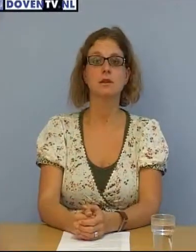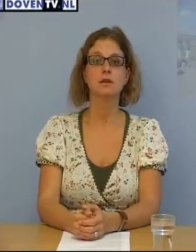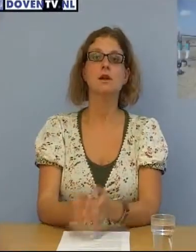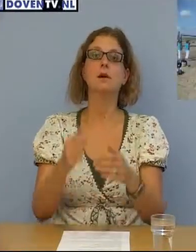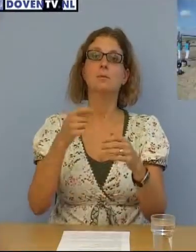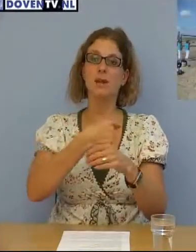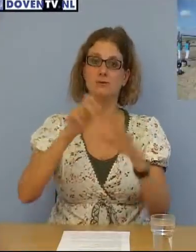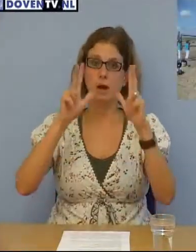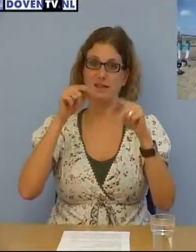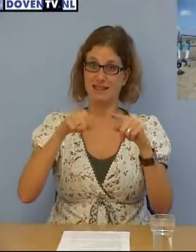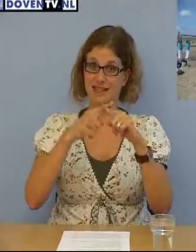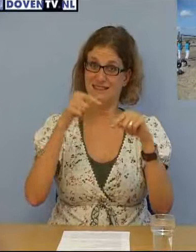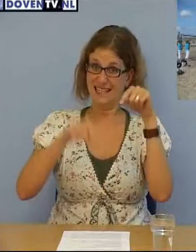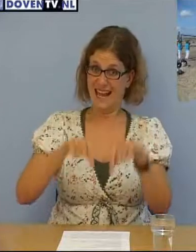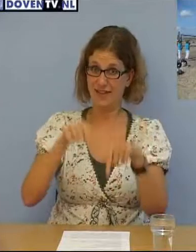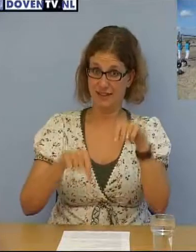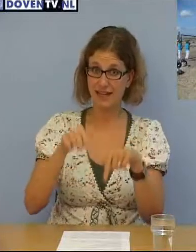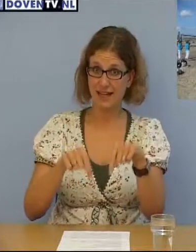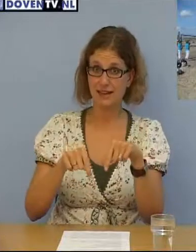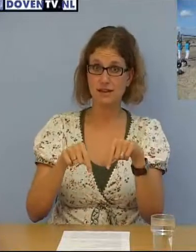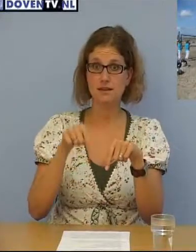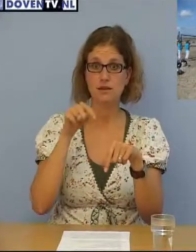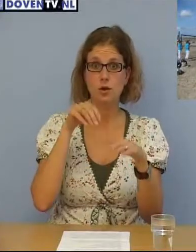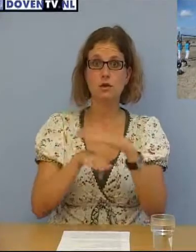Het beachvolleybaltoernooi werd dit keer in Scheveningen gehouden...